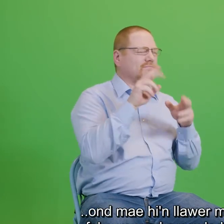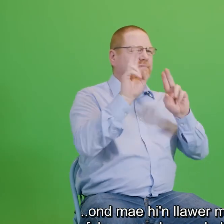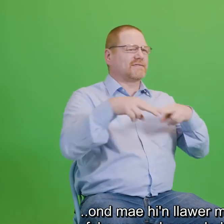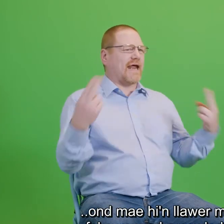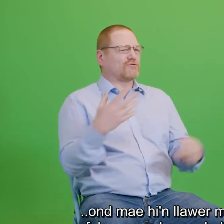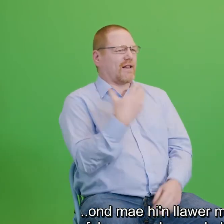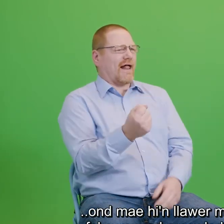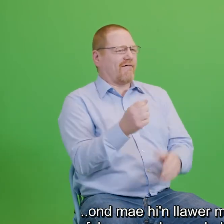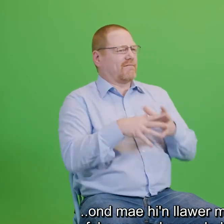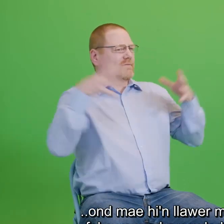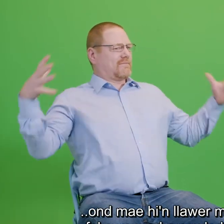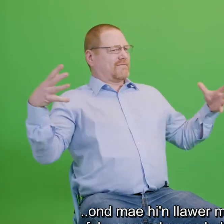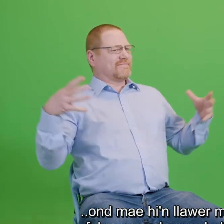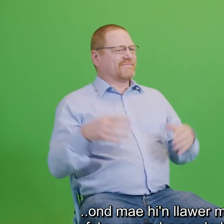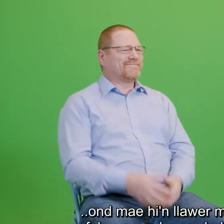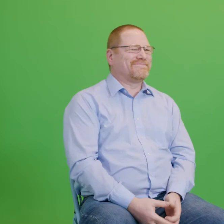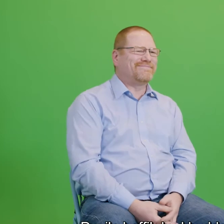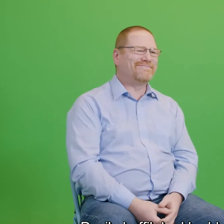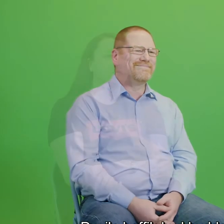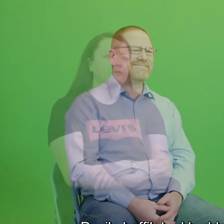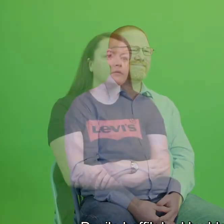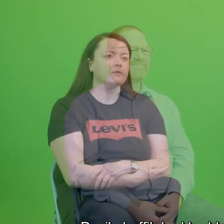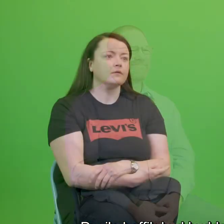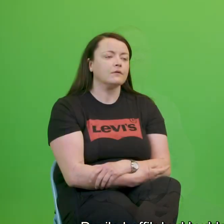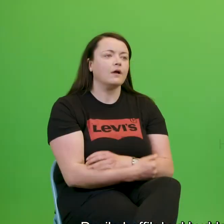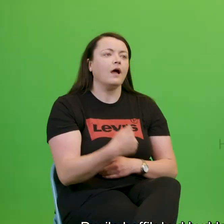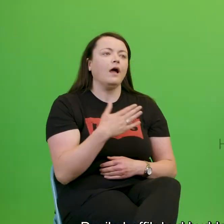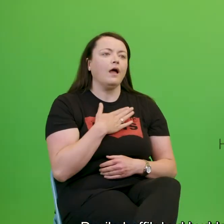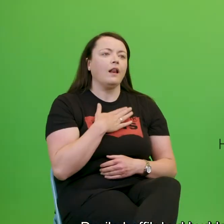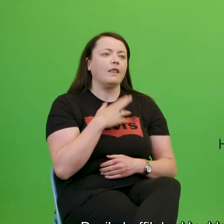..ond mae hi'n llawer mwy fel cymuned ryngwladol. Dw i'n hoffi'r byd byddar...